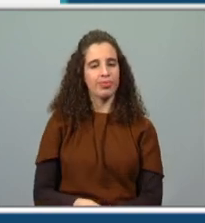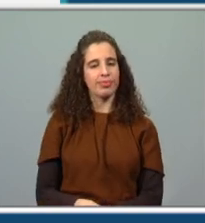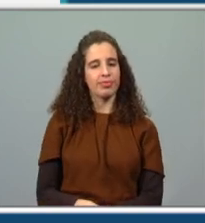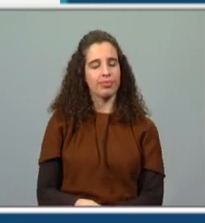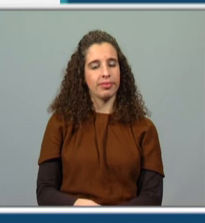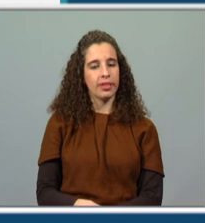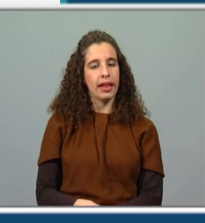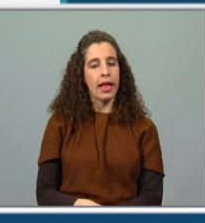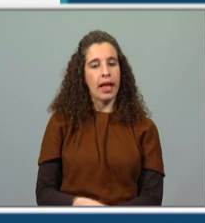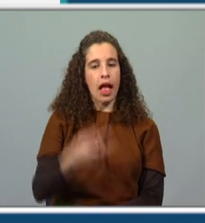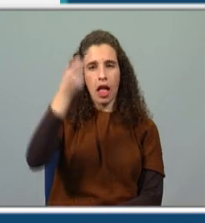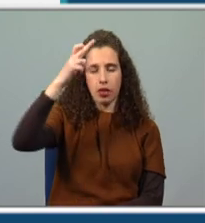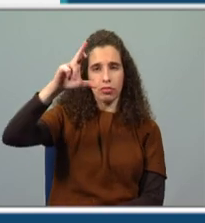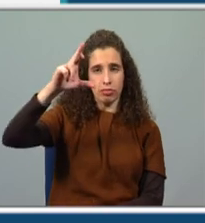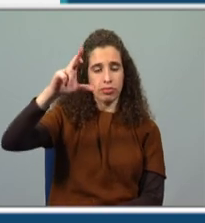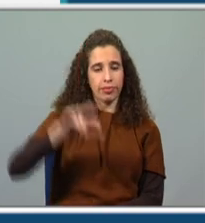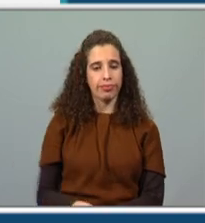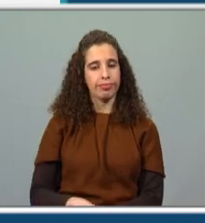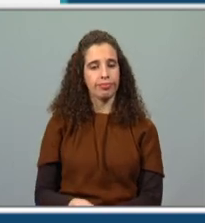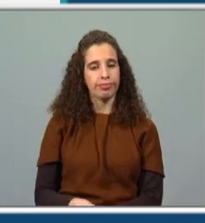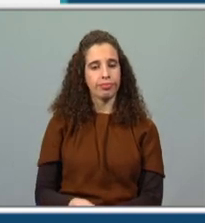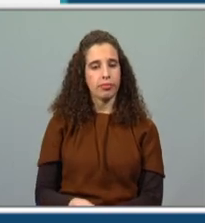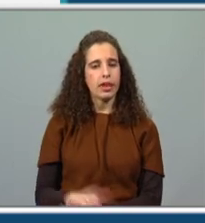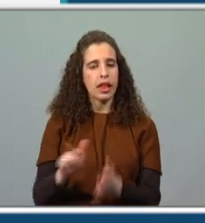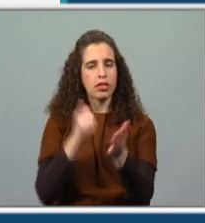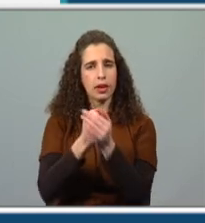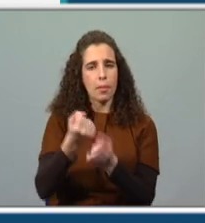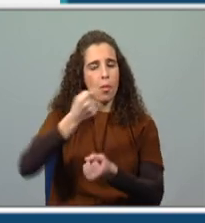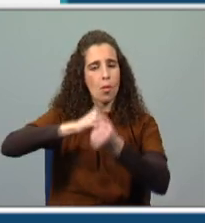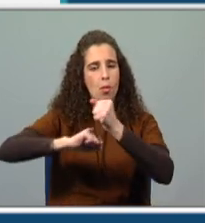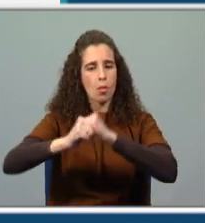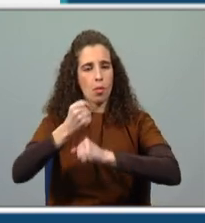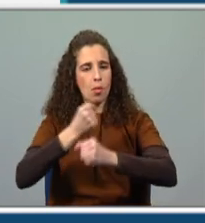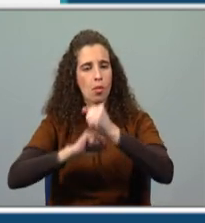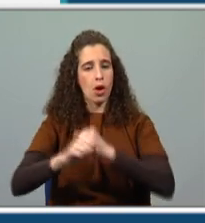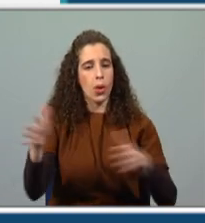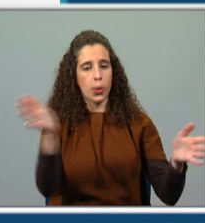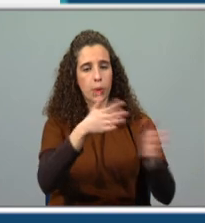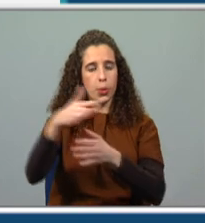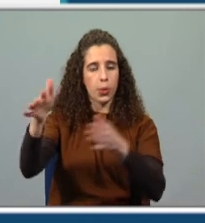atmosfera o ar está sempre em movimento e que o vento é 氣氛 空氣總是在運動風是